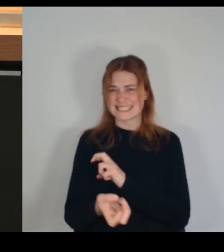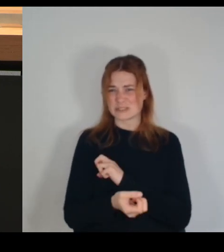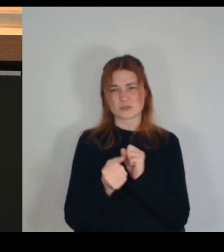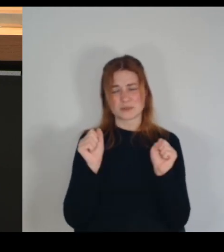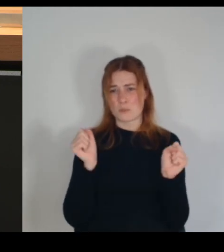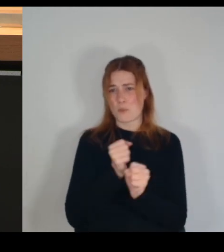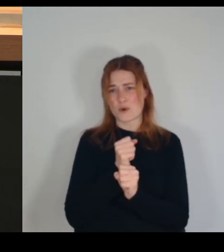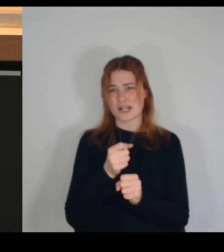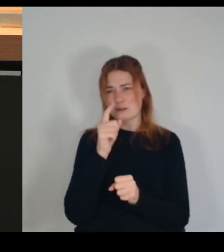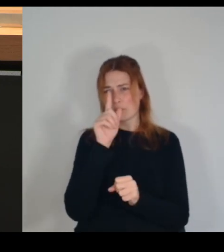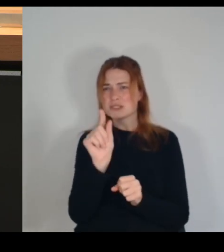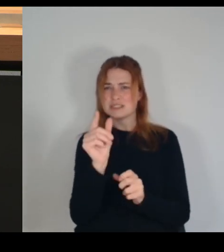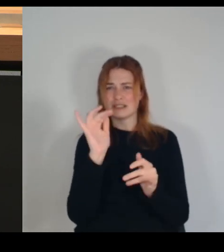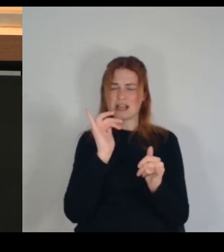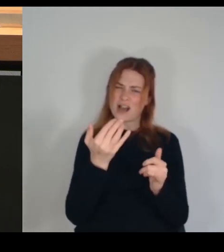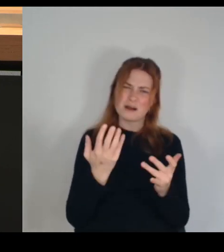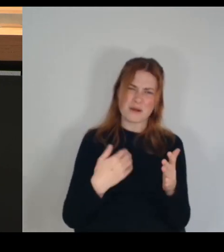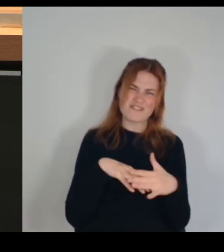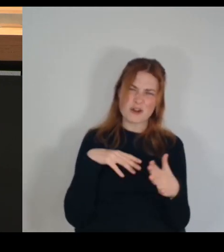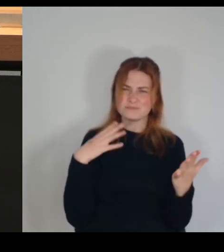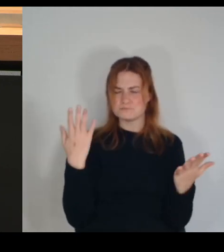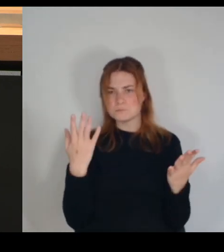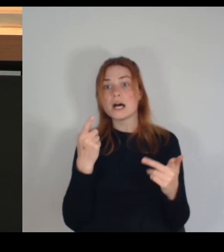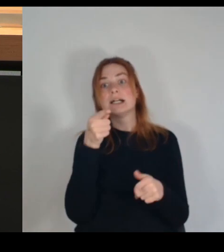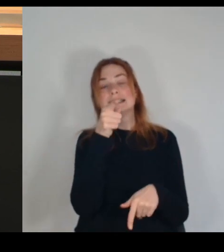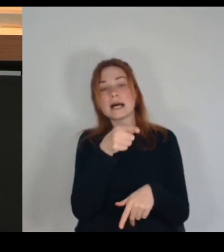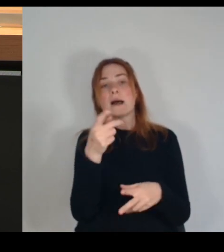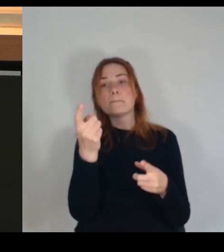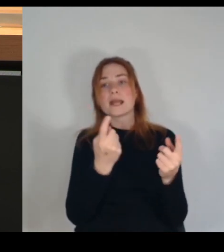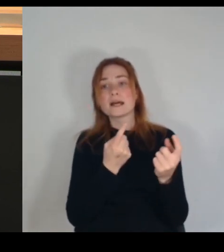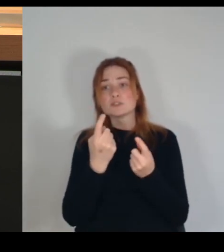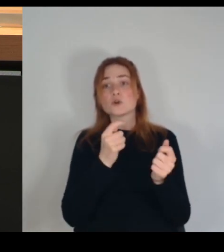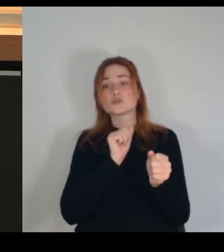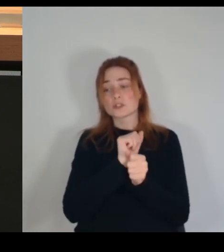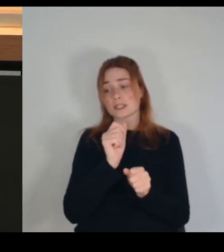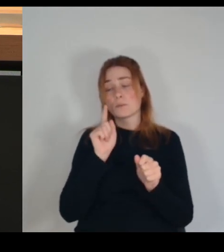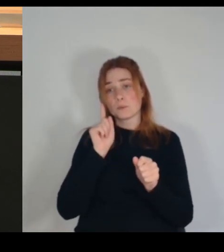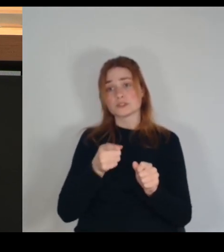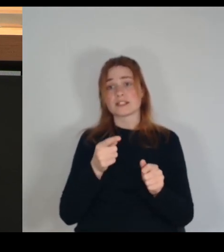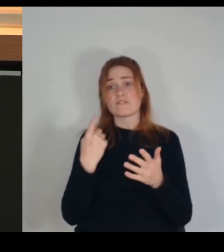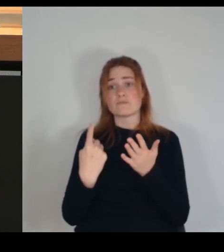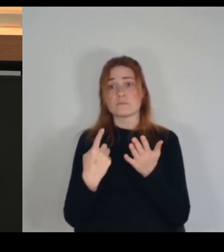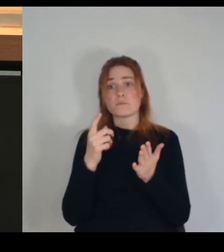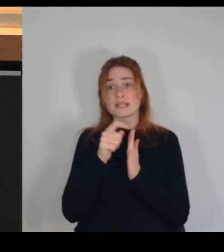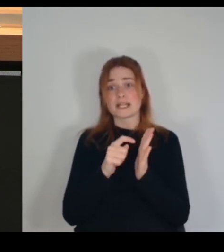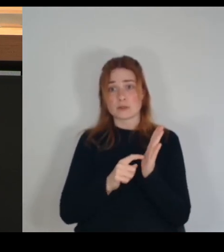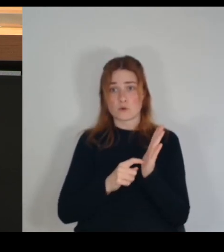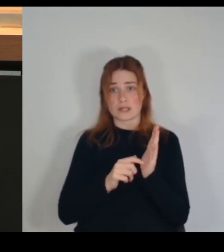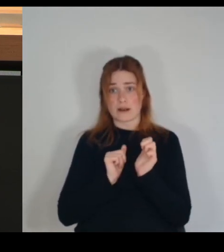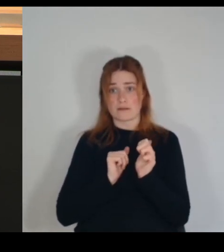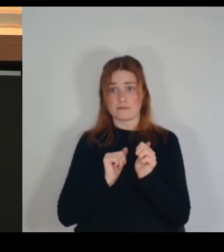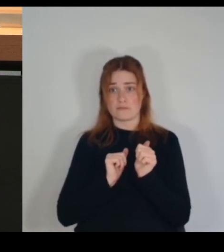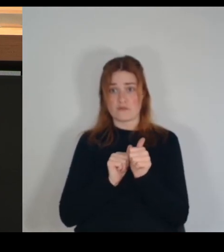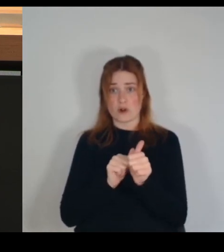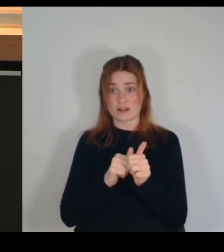unsere Gesellschaft voraus. Mit der derzeitigen Migration gepaart mit hoher Steuer und Abgabenlast,